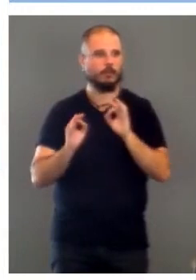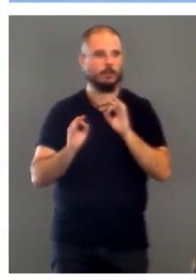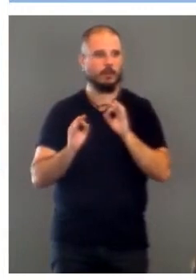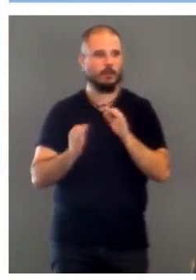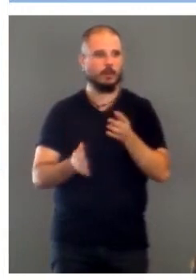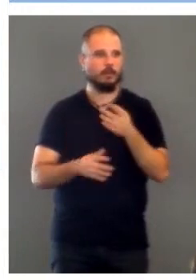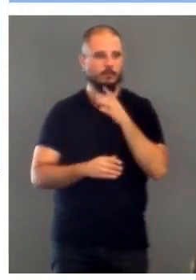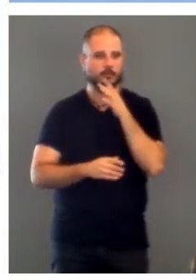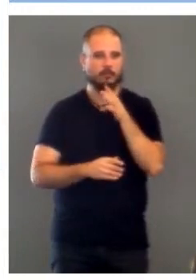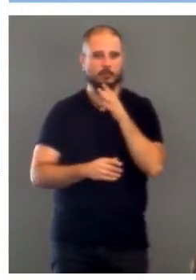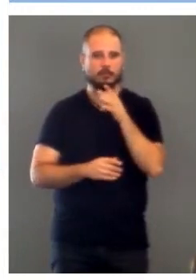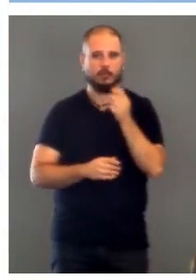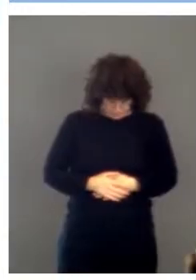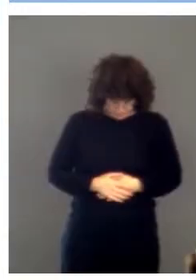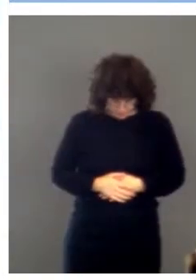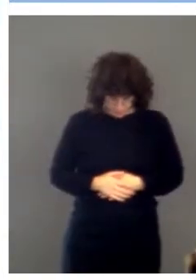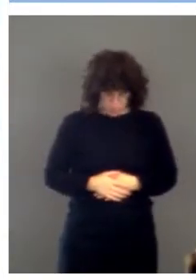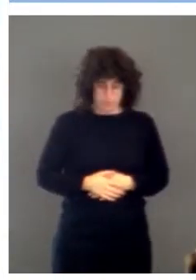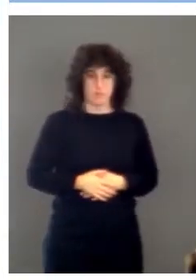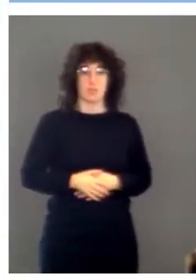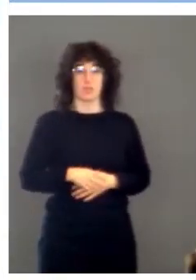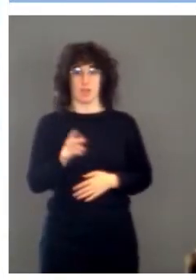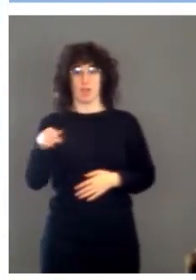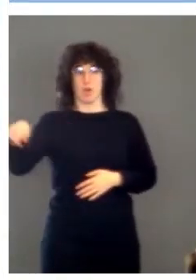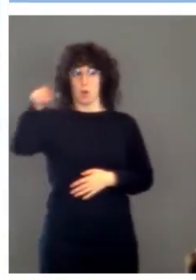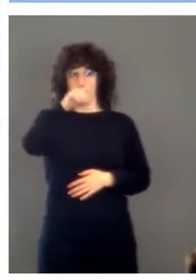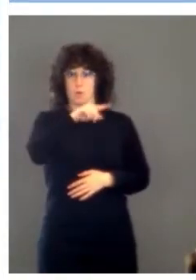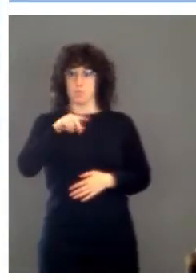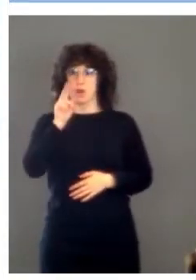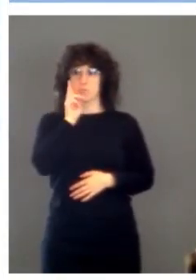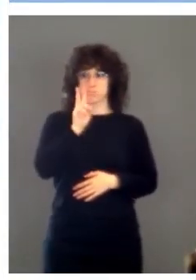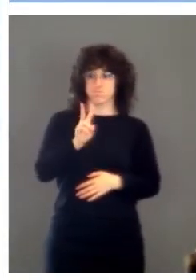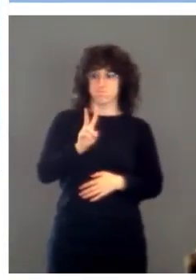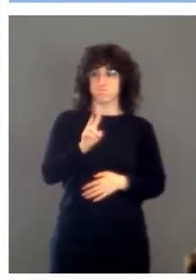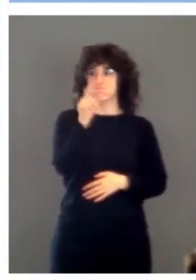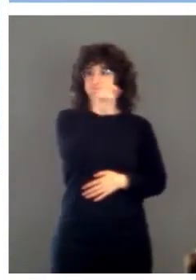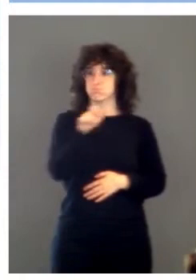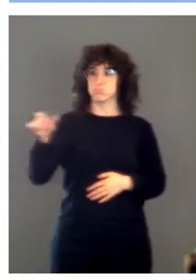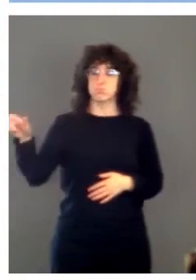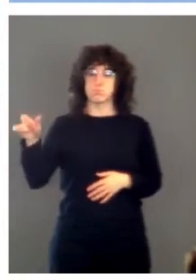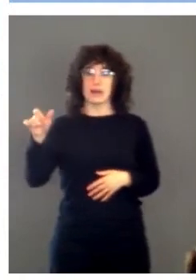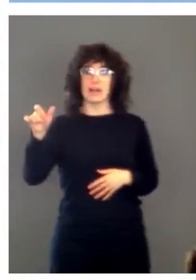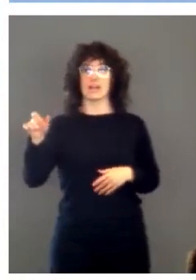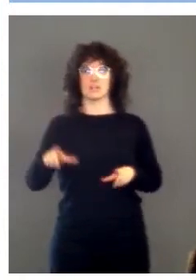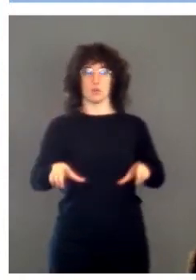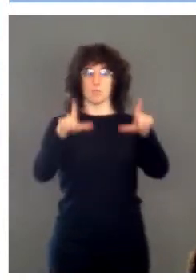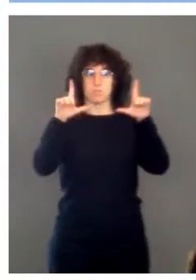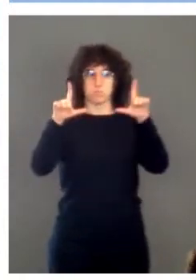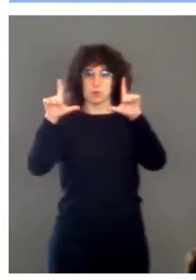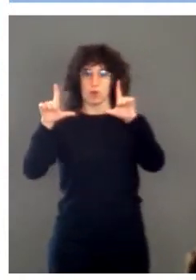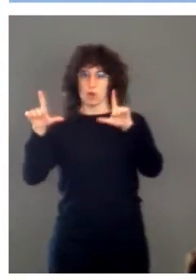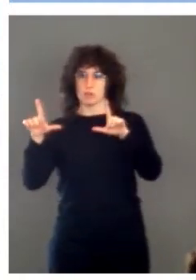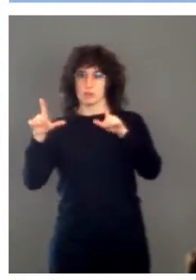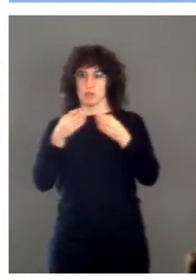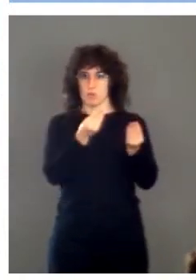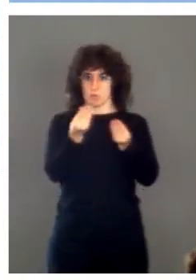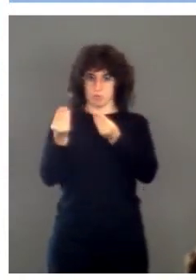Reto que supone emprender Hoy hay muchos protagonistas en esta gala casi no cabíais Aquí cuando habéis subido porque